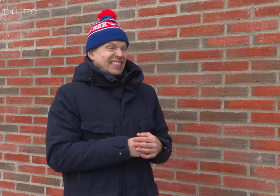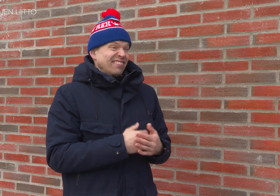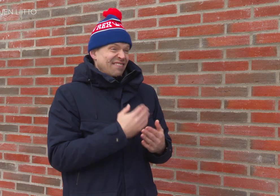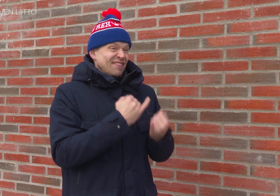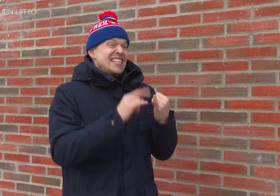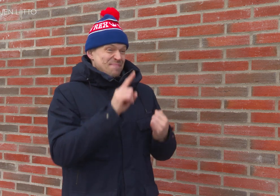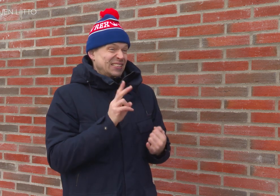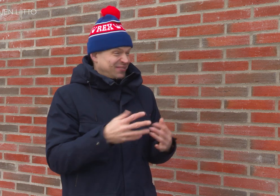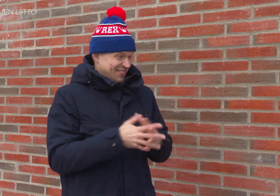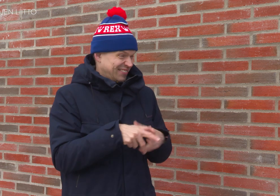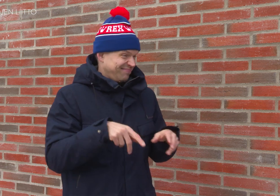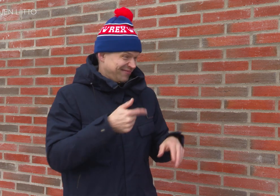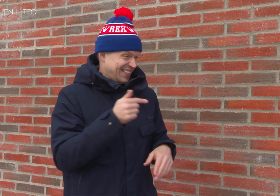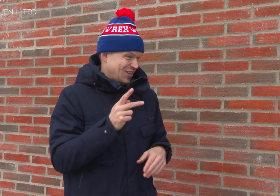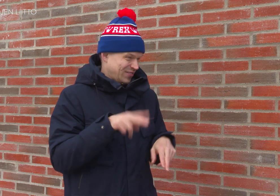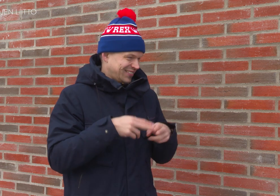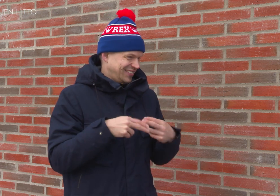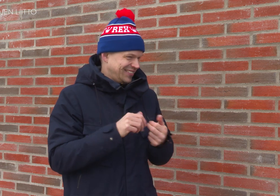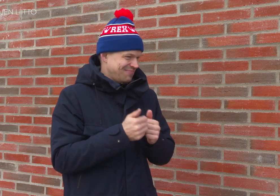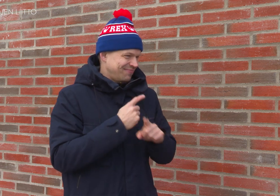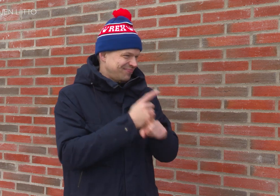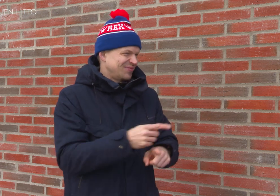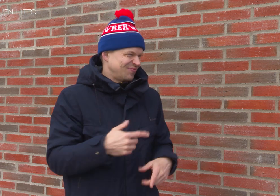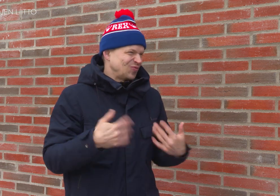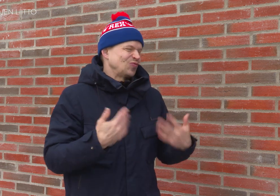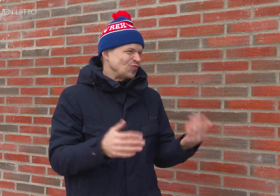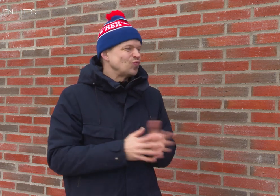Ja viimeisimpänä on tietenkin ollut tämä TTK-kilpailuun osallistuminen.